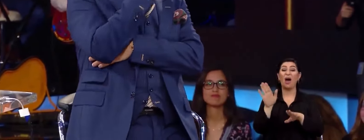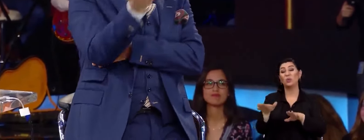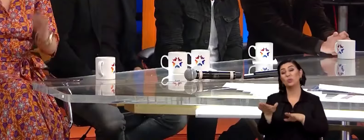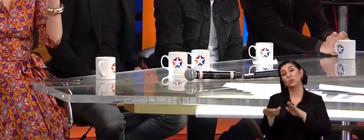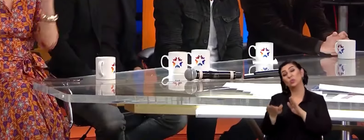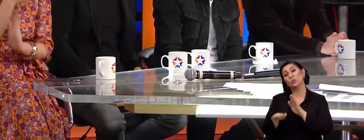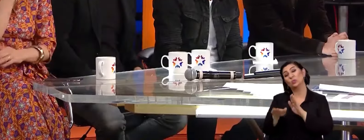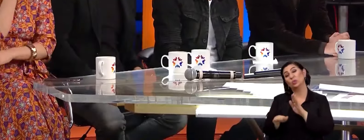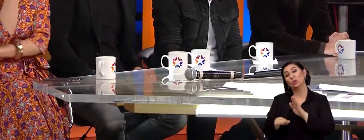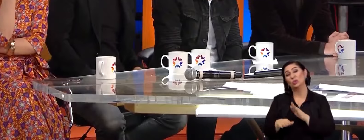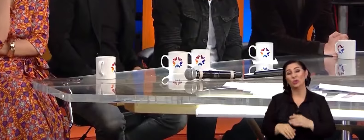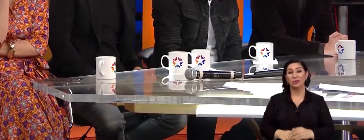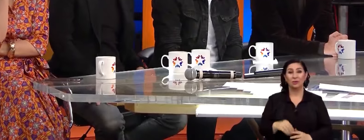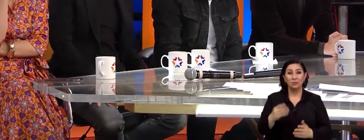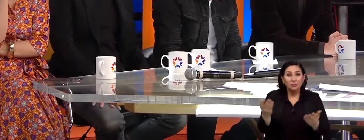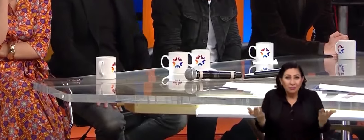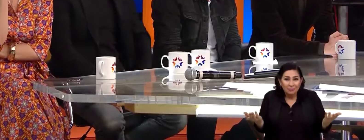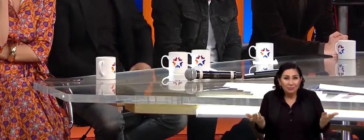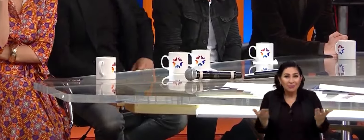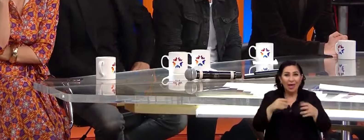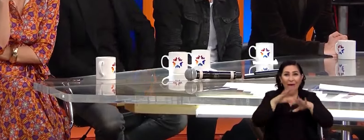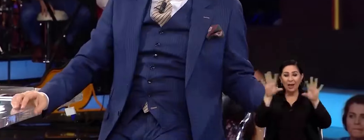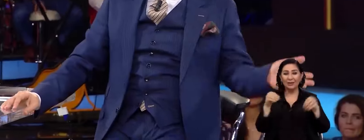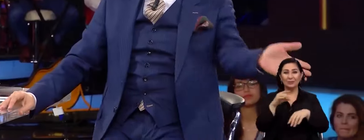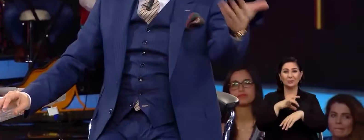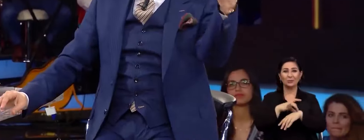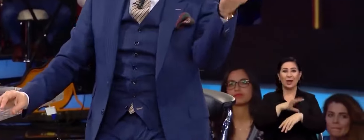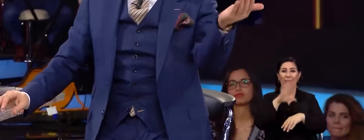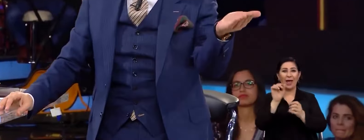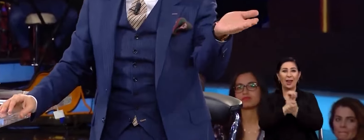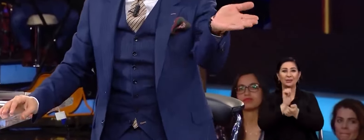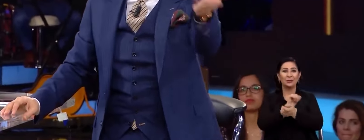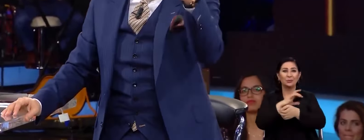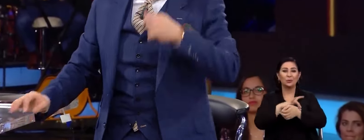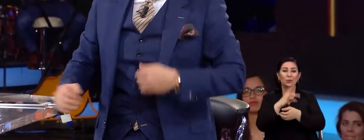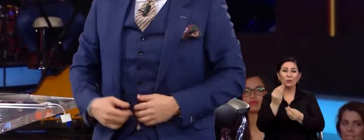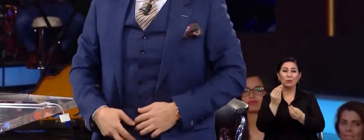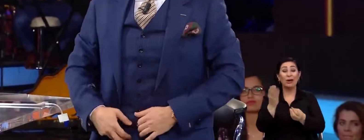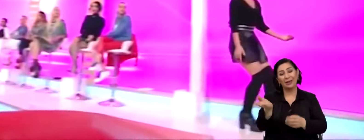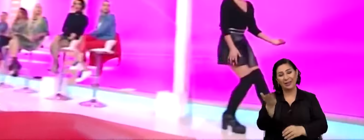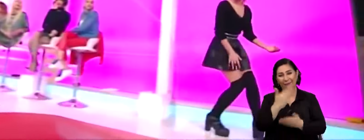düşük nerede herkes Doktor herkesin ailesinde Doktor dolua yol devam Mer